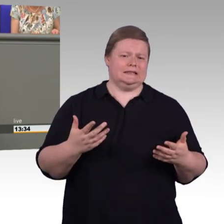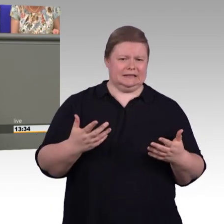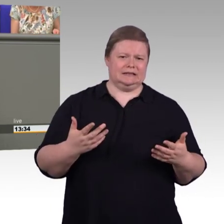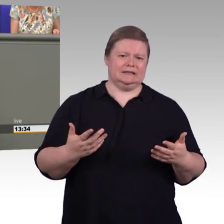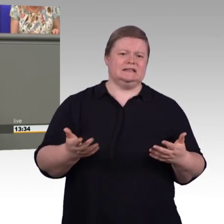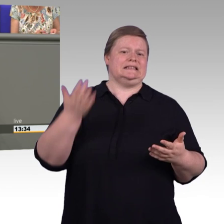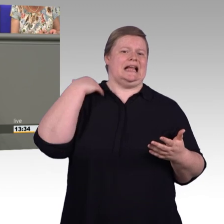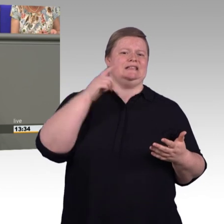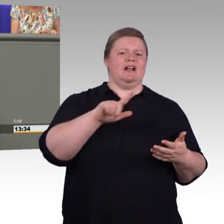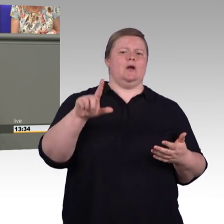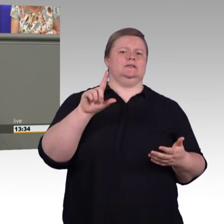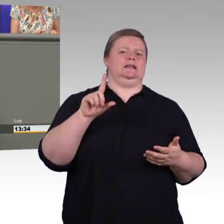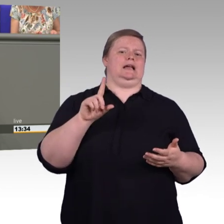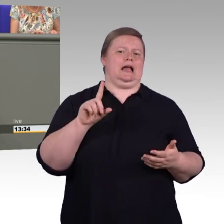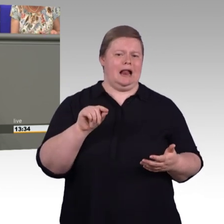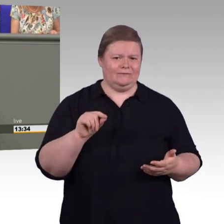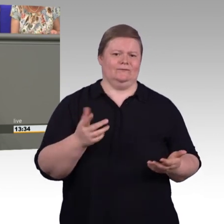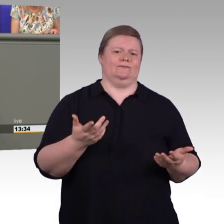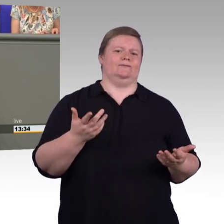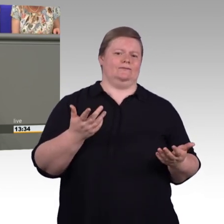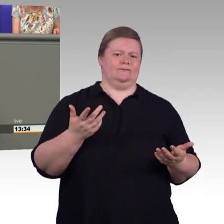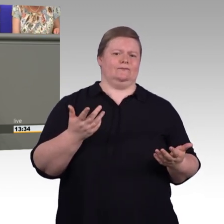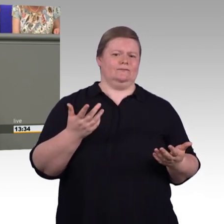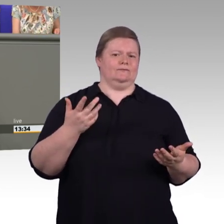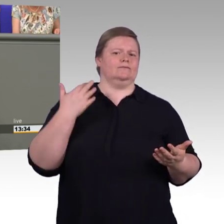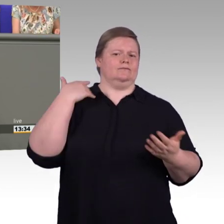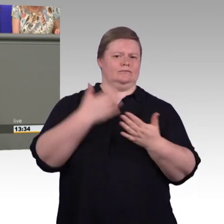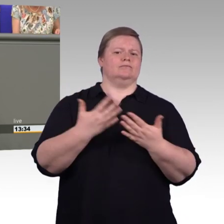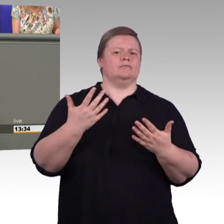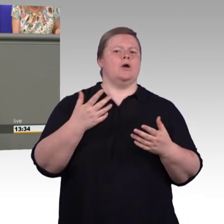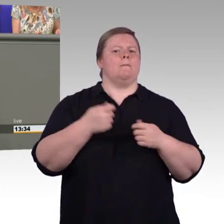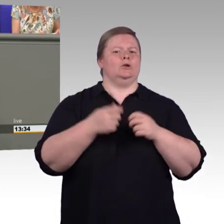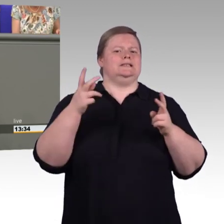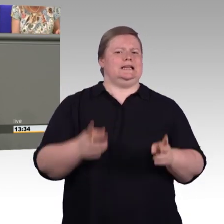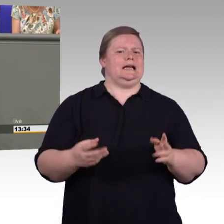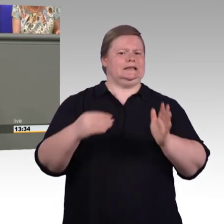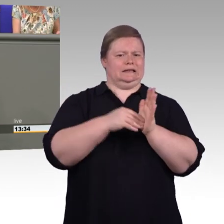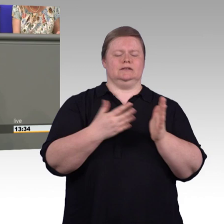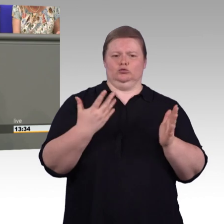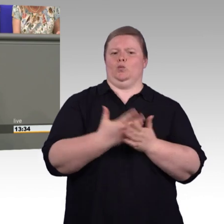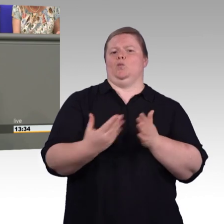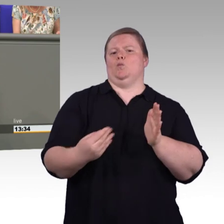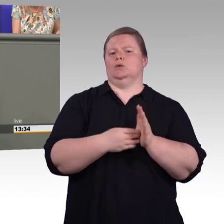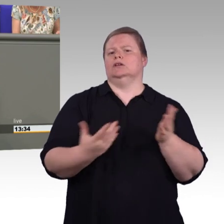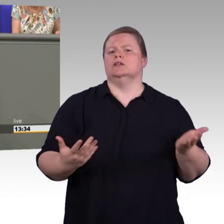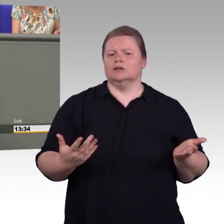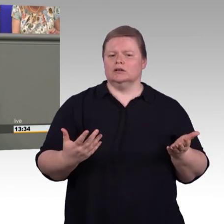Warum sollen Kinderrechte ins Grundgesetz? Die Gegner sagen, Elternrechte würden eingeschränkt werden. Ja um Himmels Willen, Kinder sind doch nicht